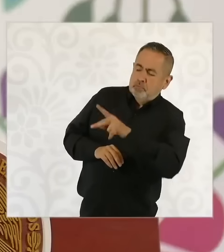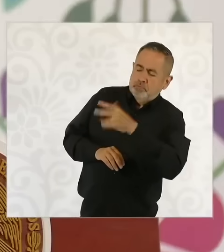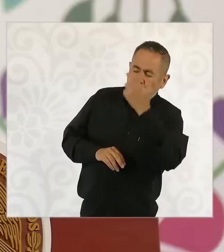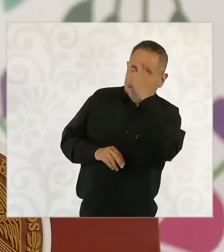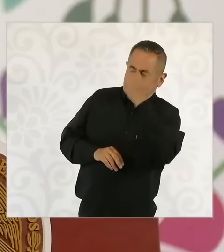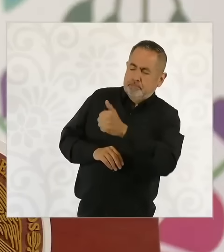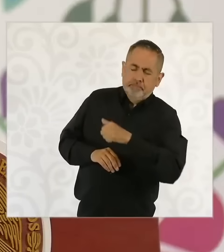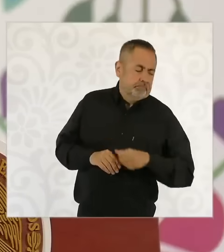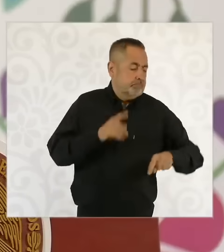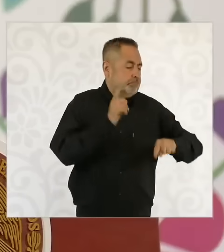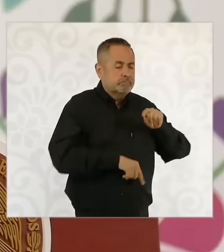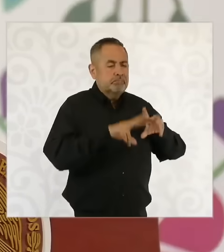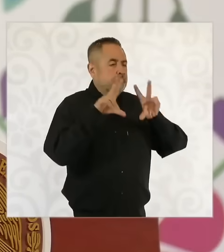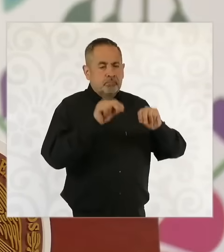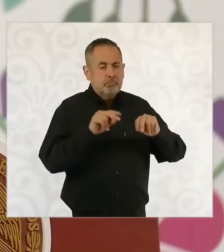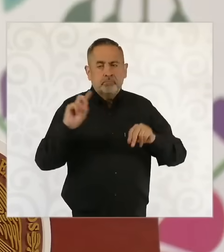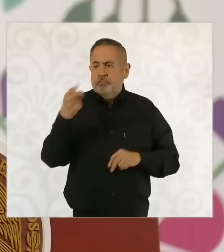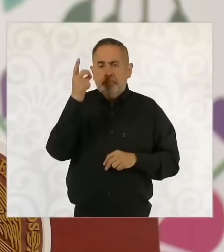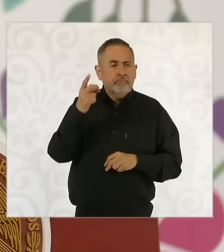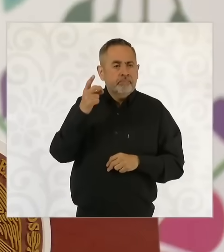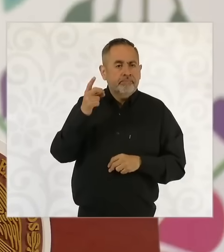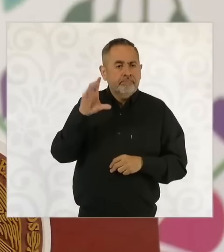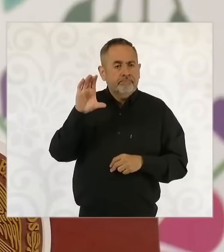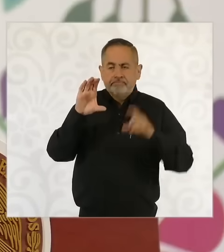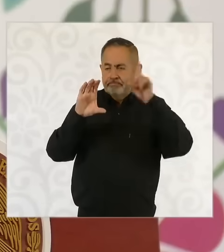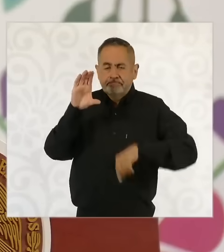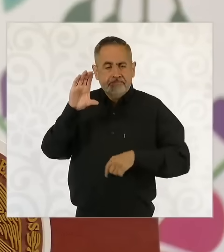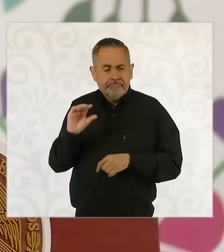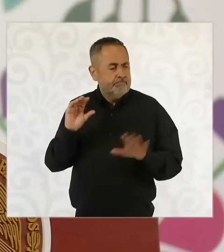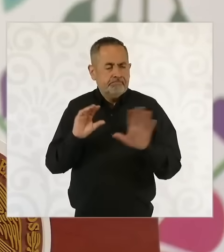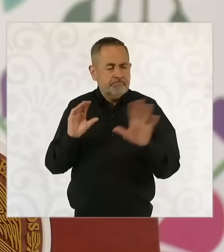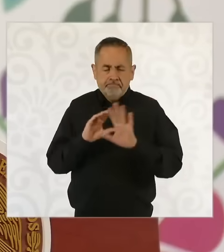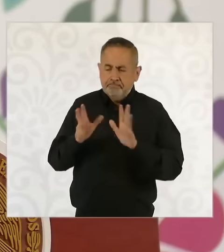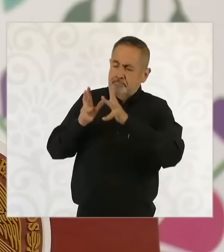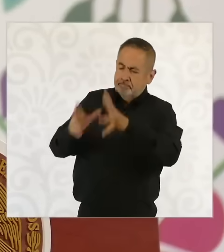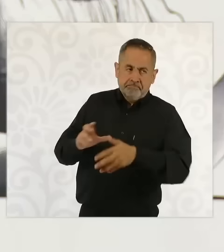solicitud que están haciendo las mexicanas y los mexicanos en Estados Unidos para que no haya cobro